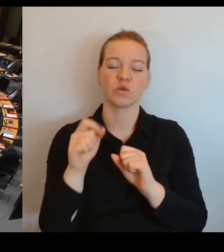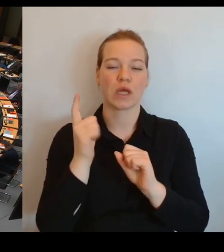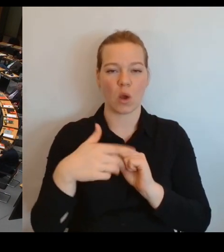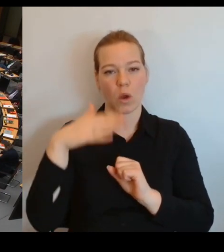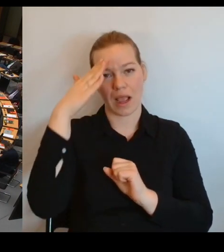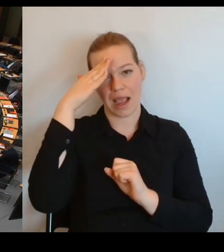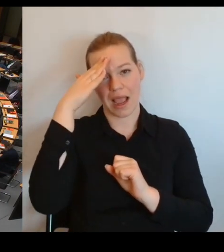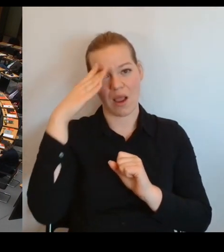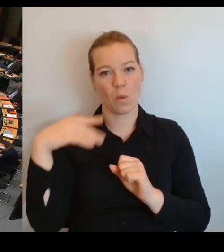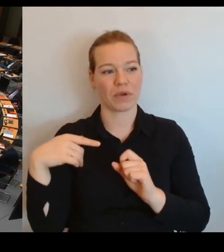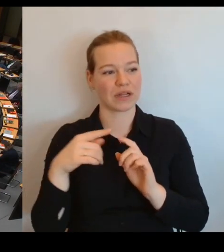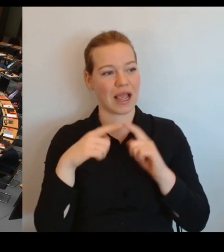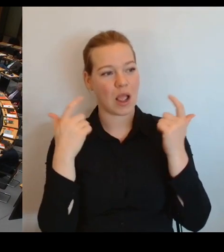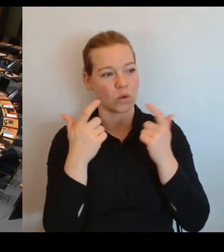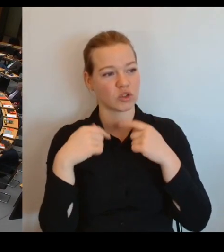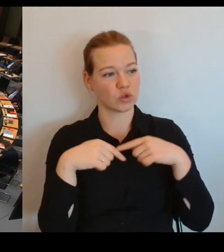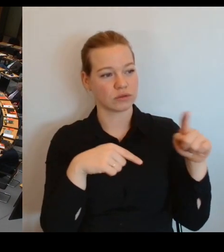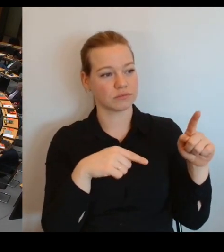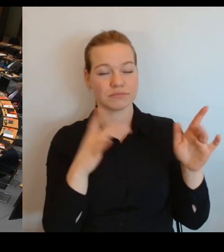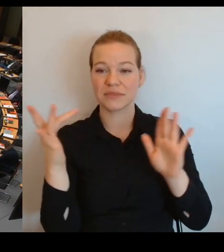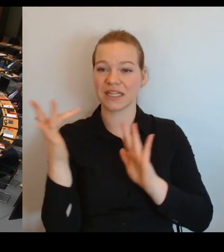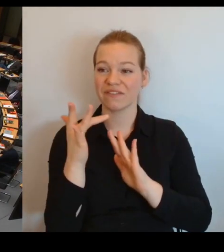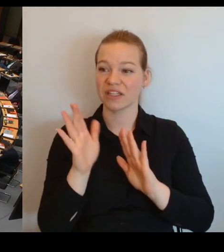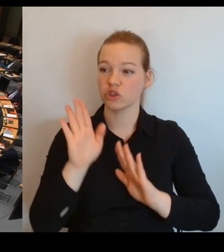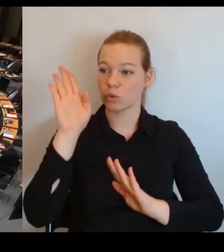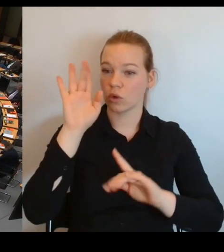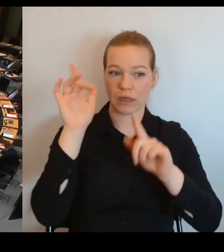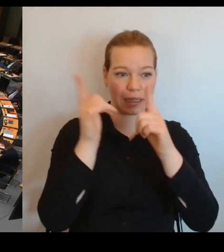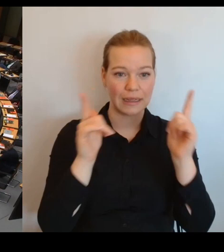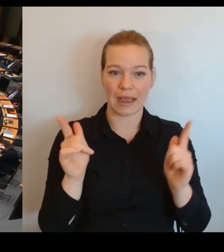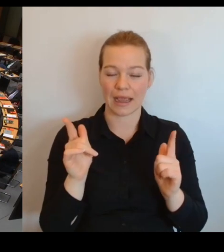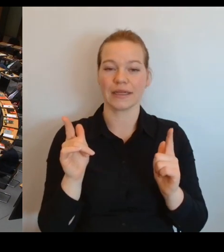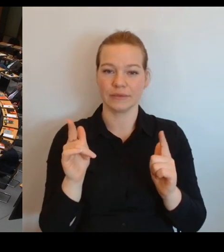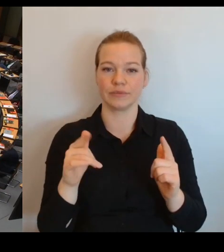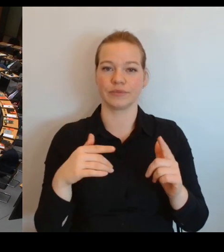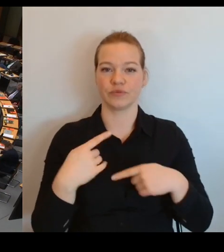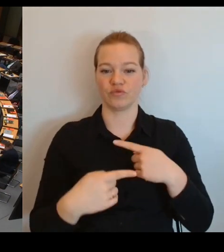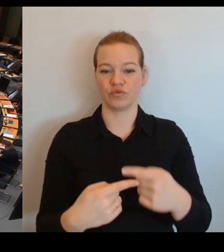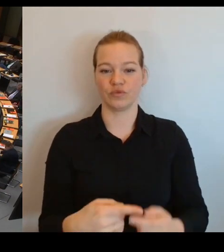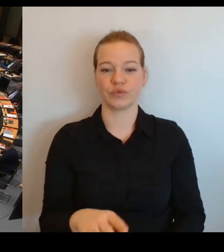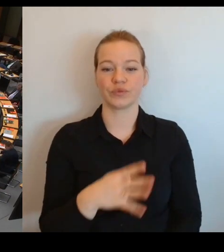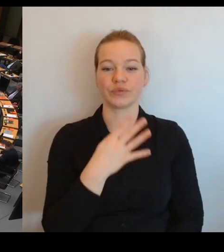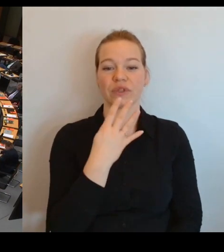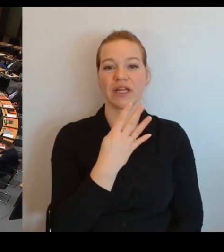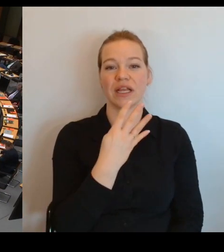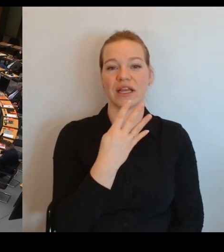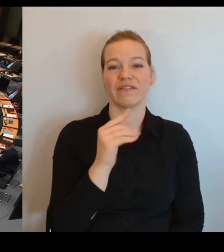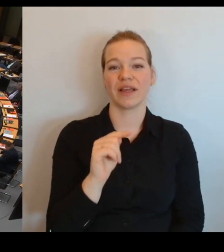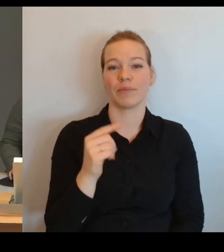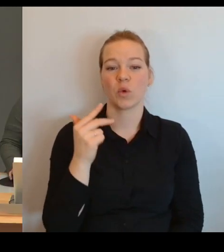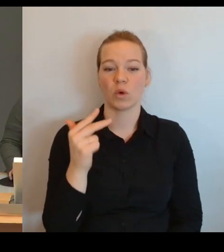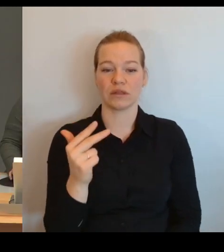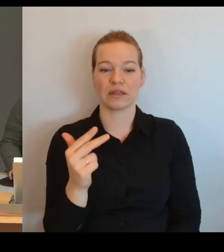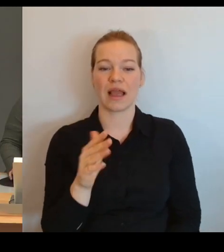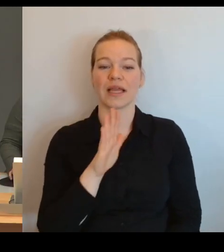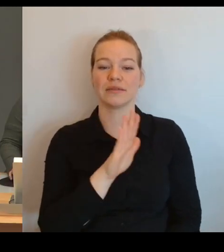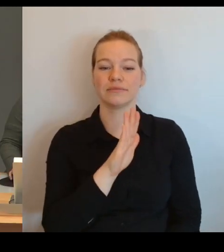Ich rufe dann auf, die laufende Nummer 4:03. Das ist die Priorität der Fraktion Bündnis 90 Die Grünen mit dem Tagesordnungspunkt 45 Antrag der Fraktion Bündnis 90